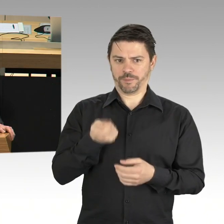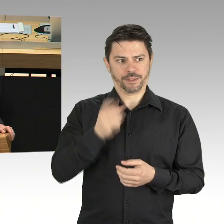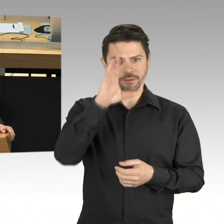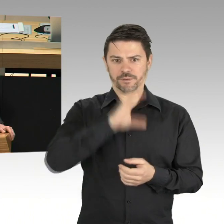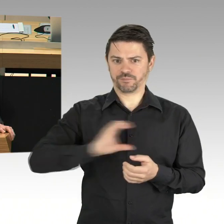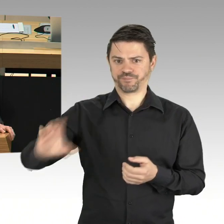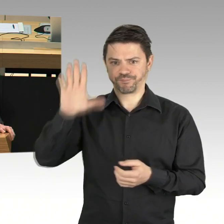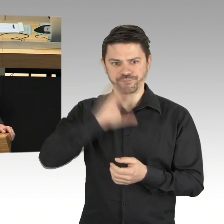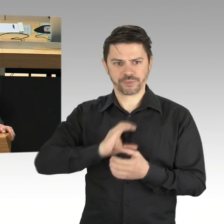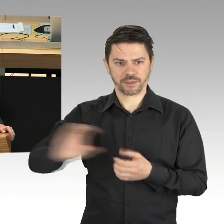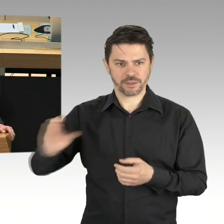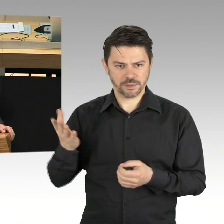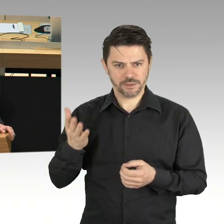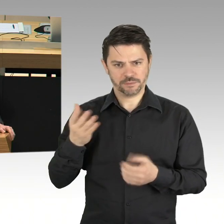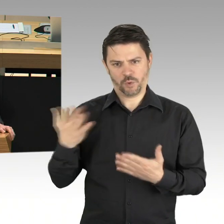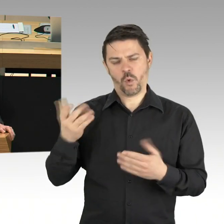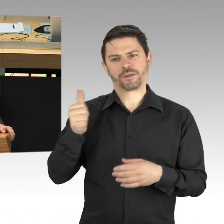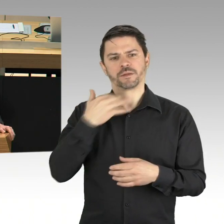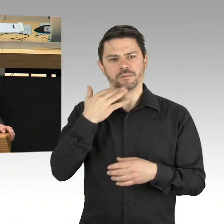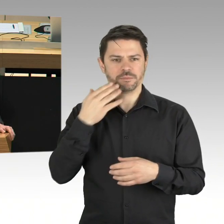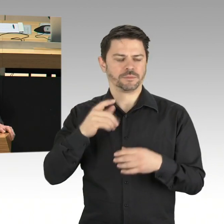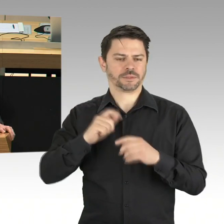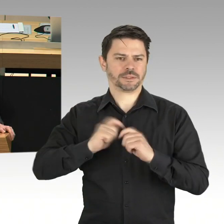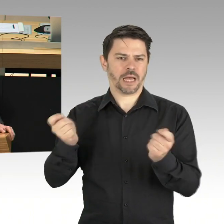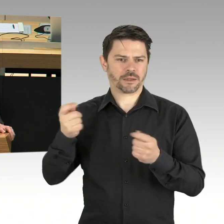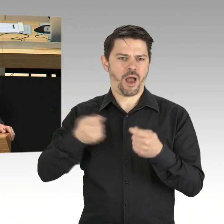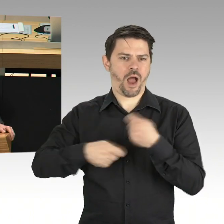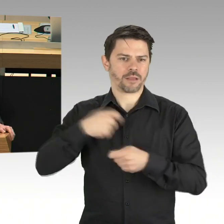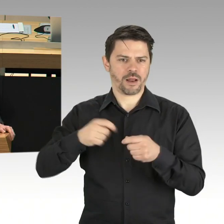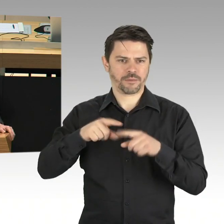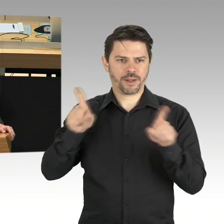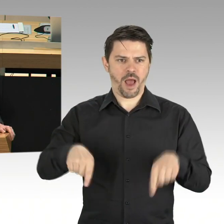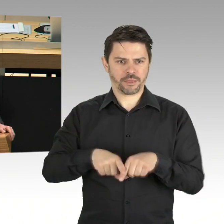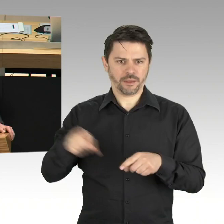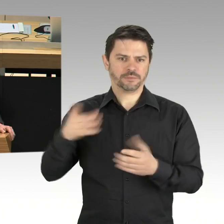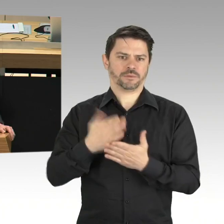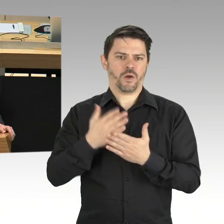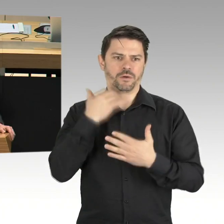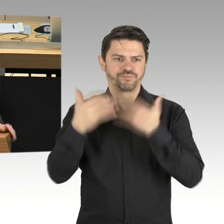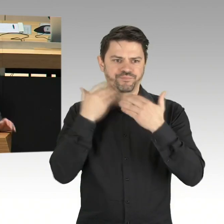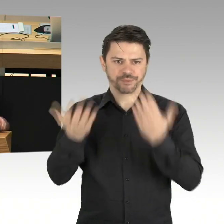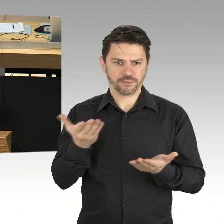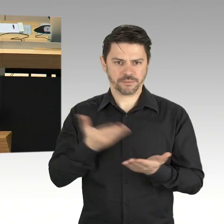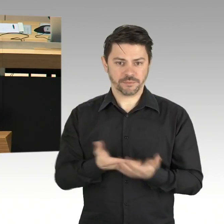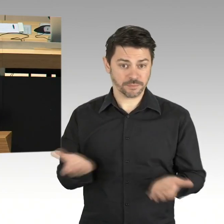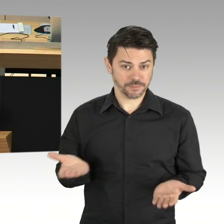und deshalb sitzt diese Koalition mit dem Mietendeckel hier, ein klares Stoppsignal gegen die Mietpreisexplosion in dieser Stadt.